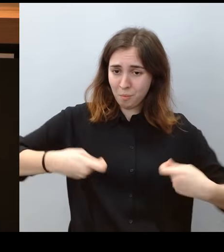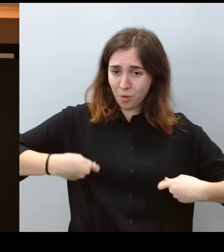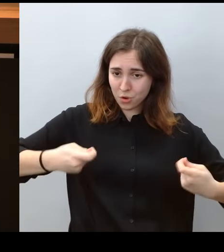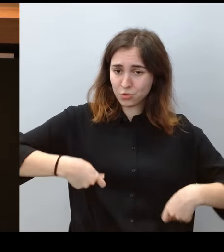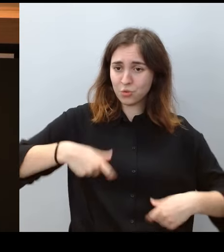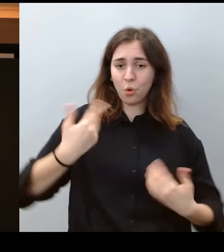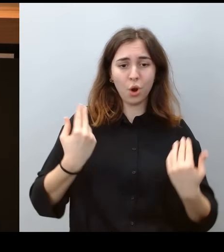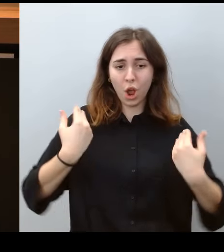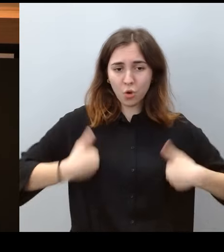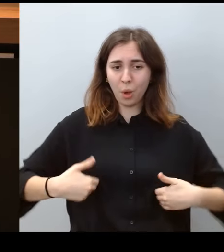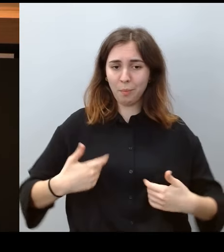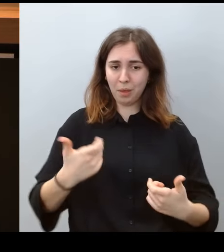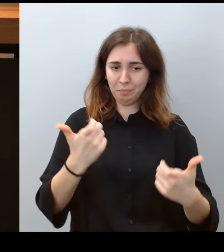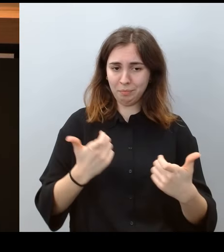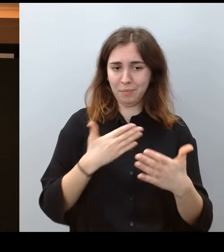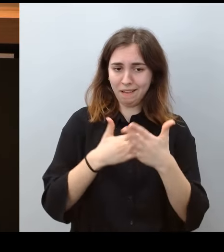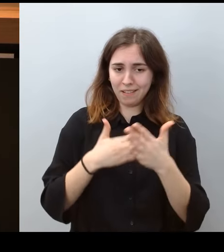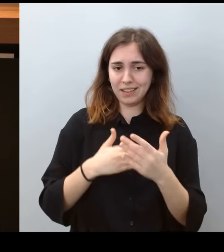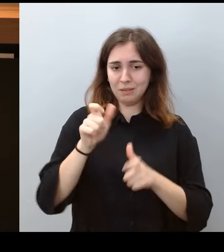dieser 24 sieben Unterkunft Aufnahme finden